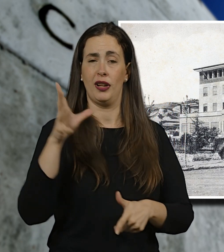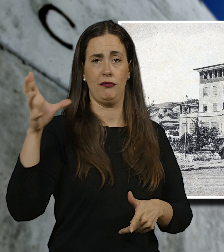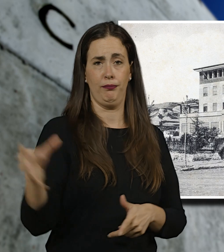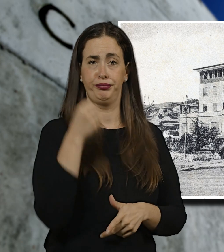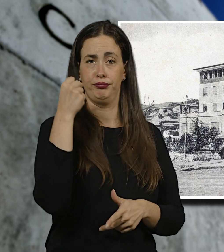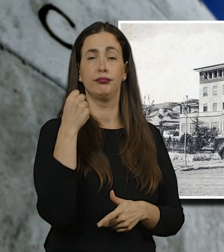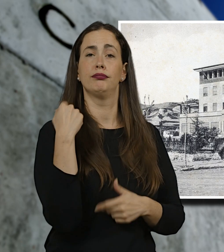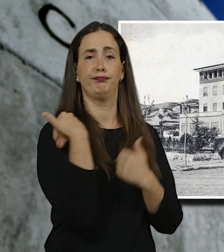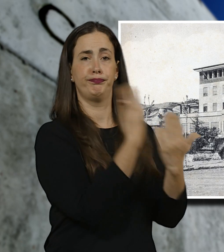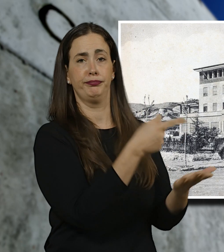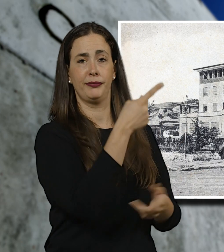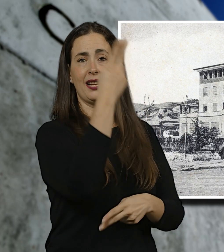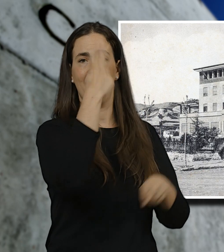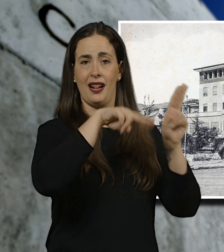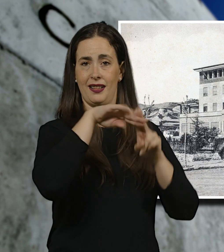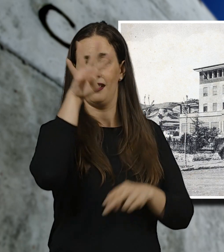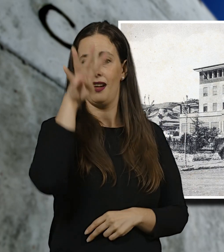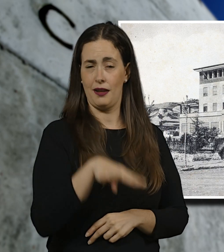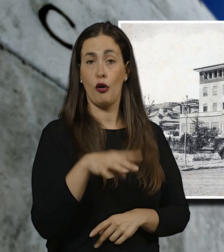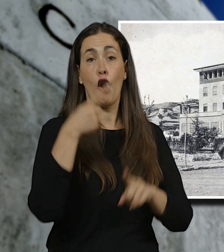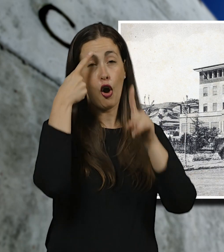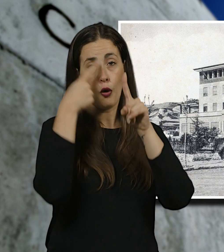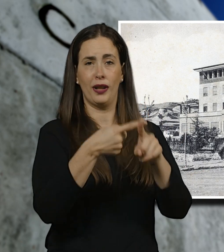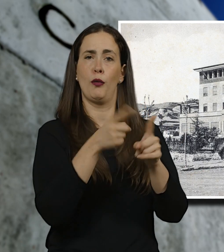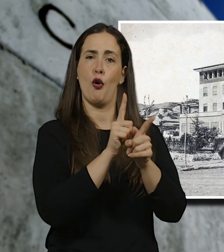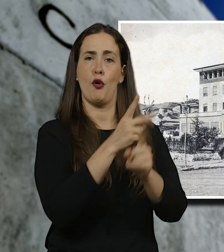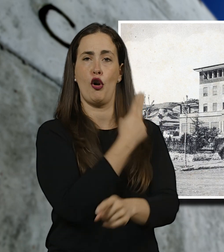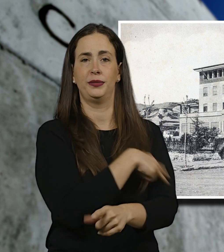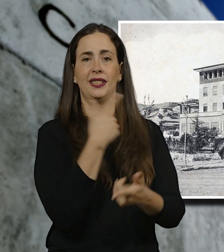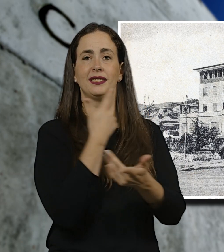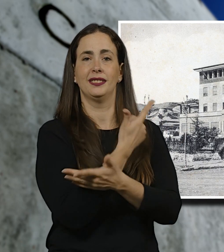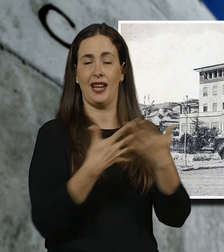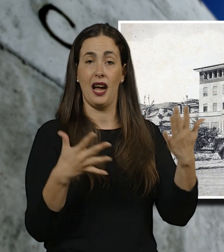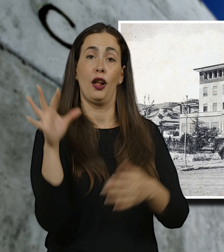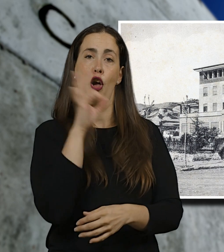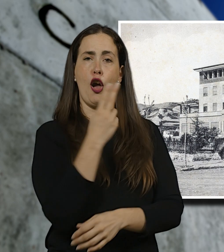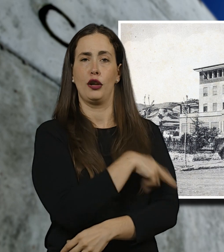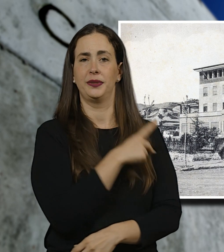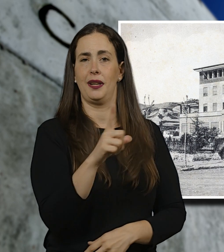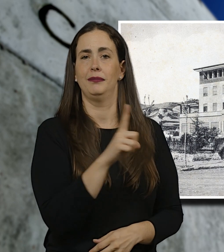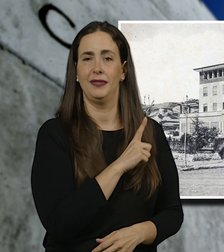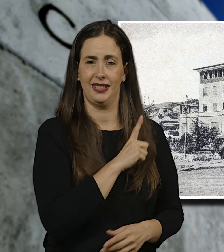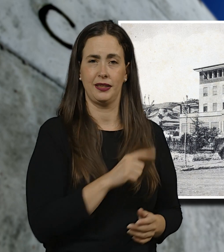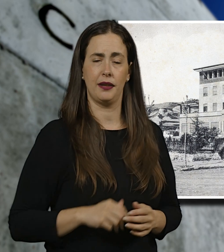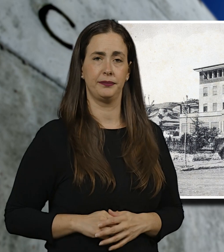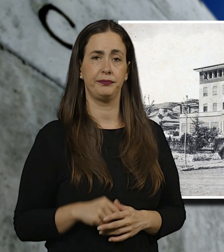i el va cedir a la Generalitat de Catalunya per a hospital de sang o hospital militar de rereguarda.